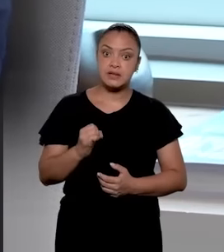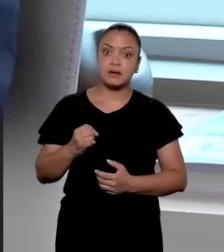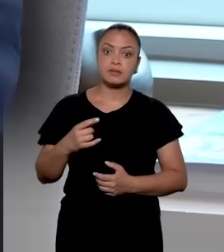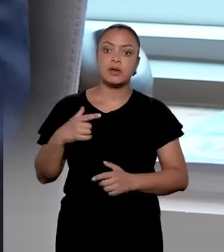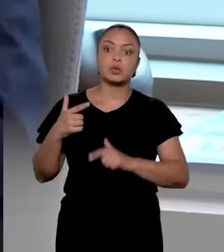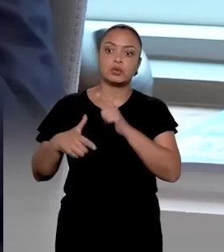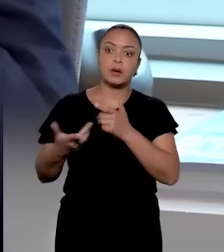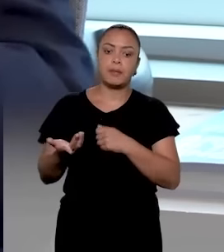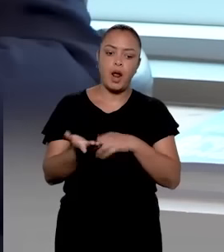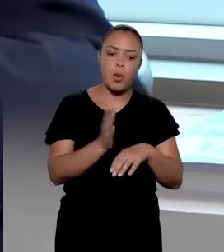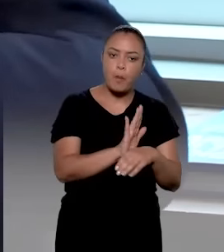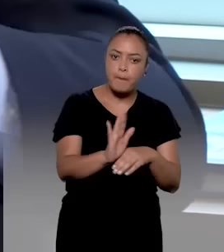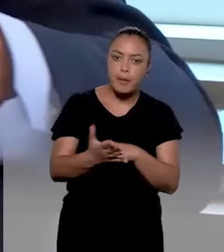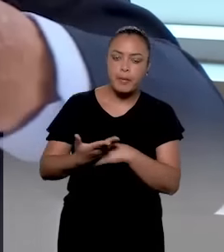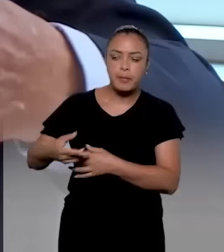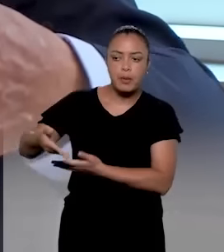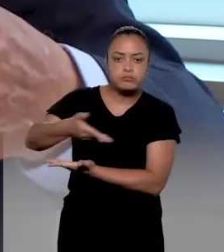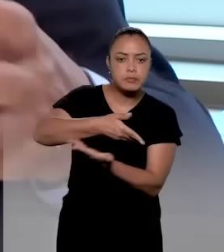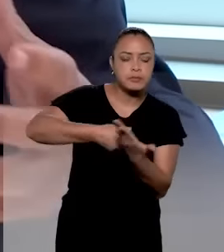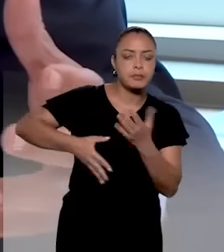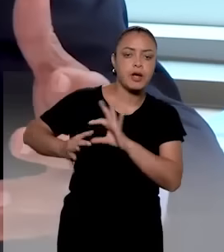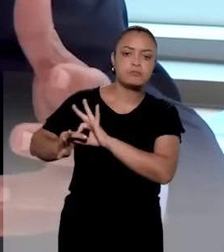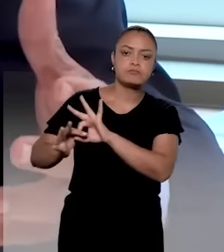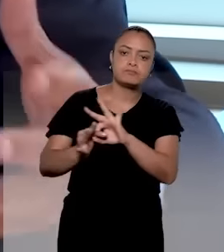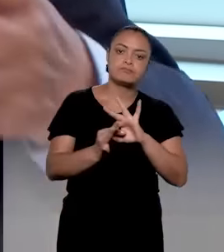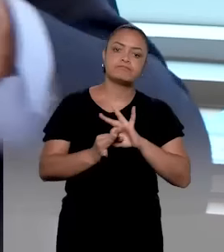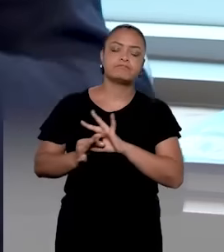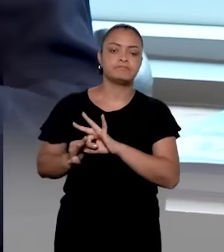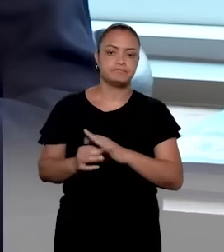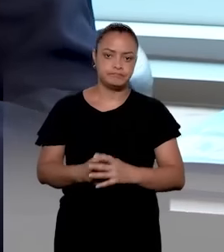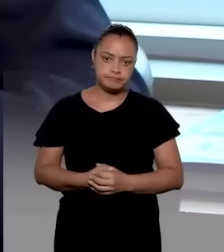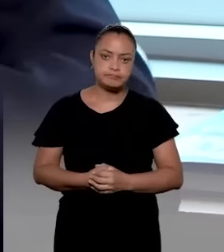Se houvesse isso num trabalho integrado, trazendo mais gente, pessoal de processo,